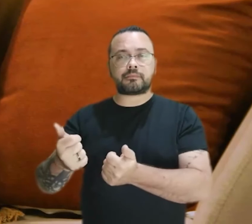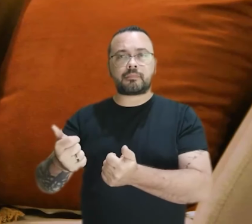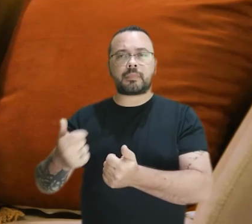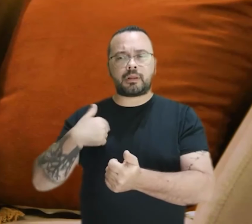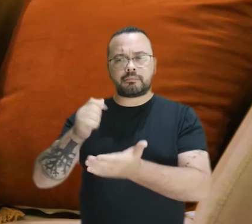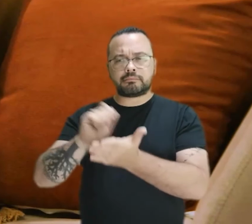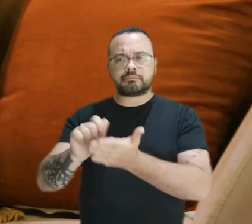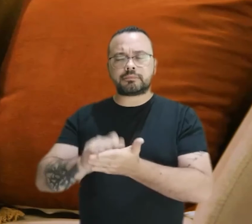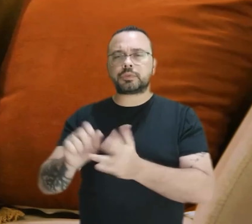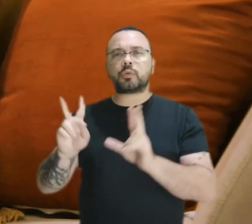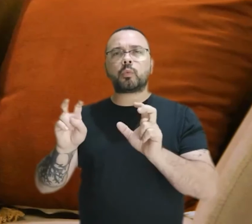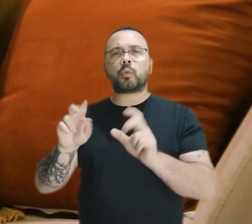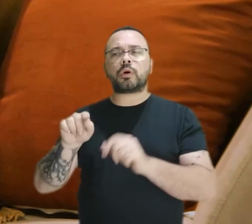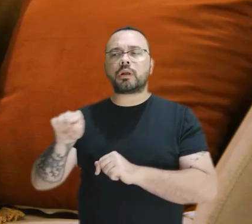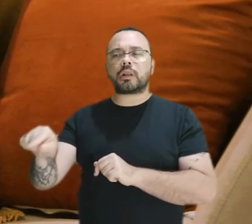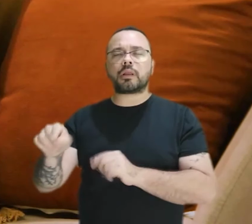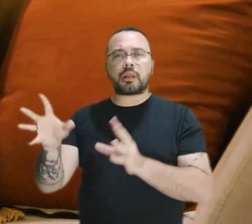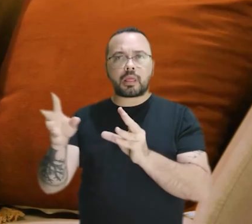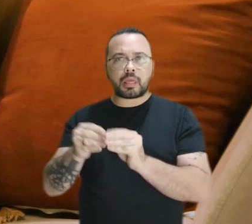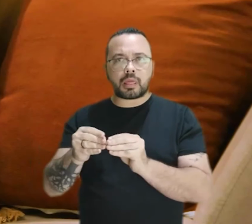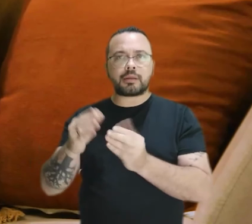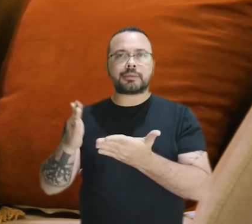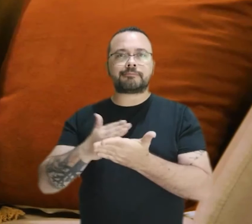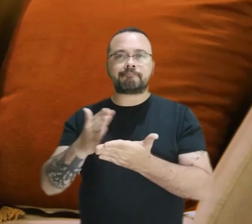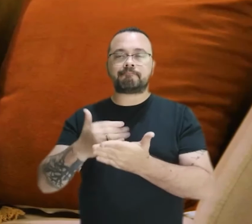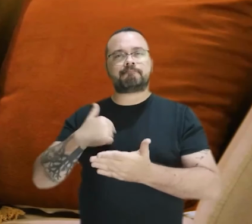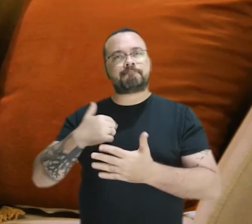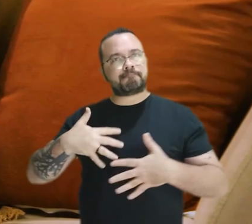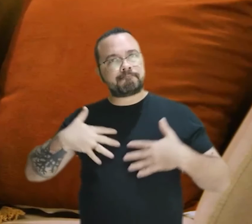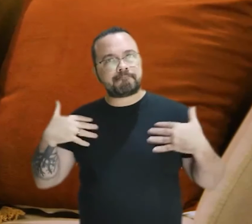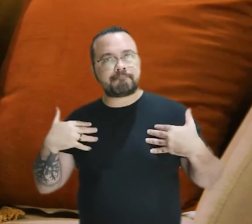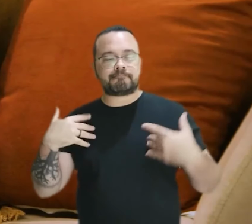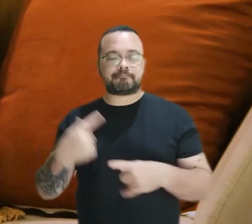o livro, e foi uma honra, assim, porque eu já admirava ela muito.